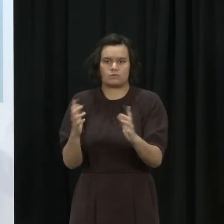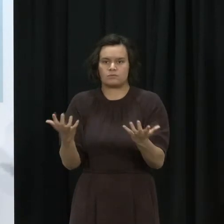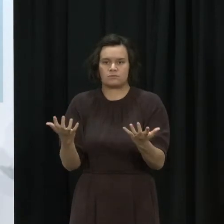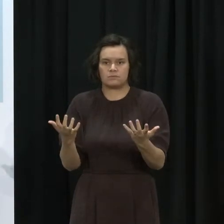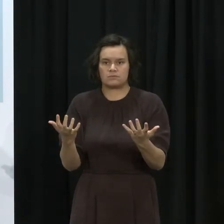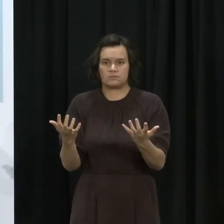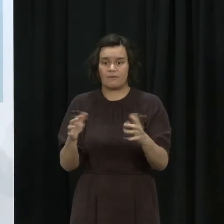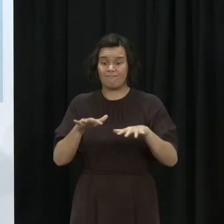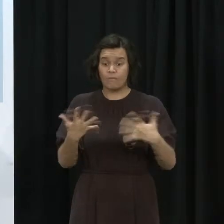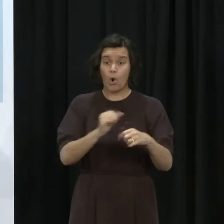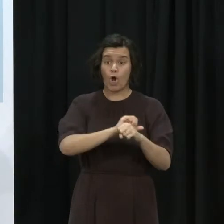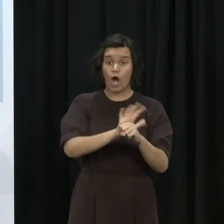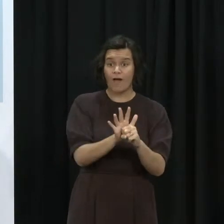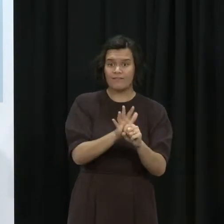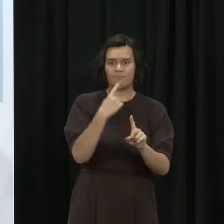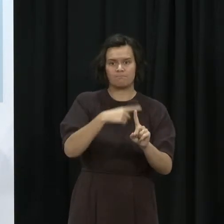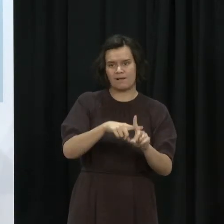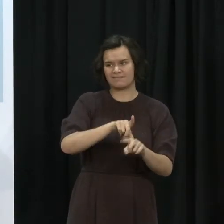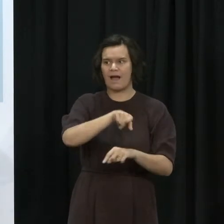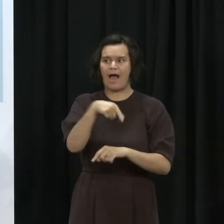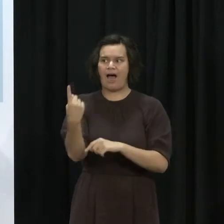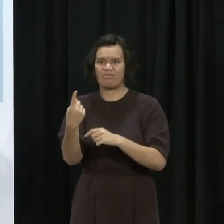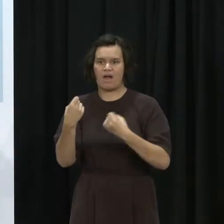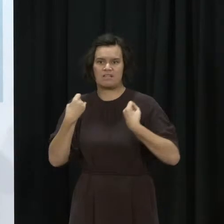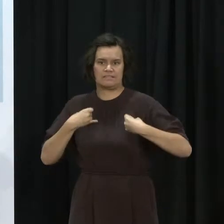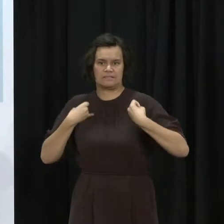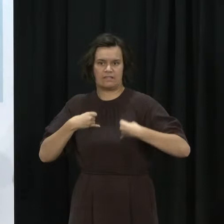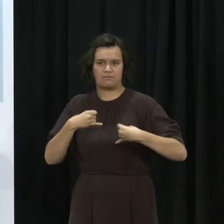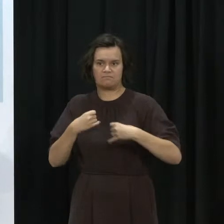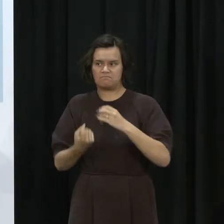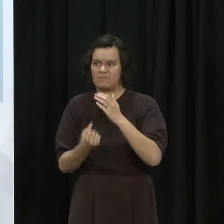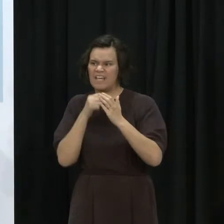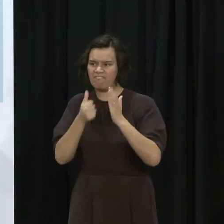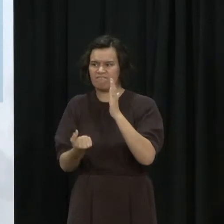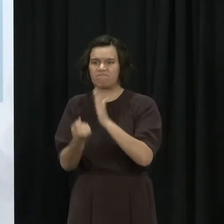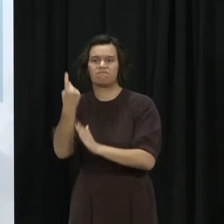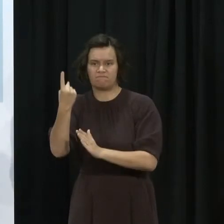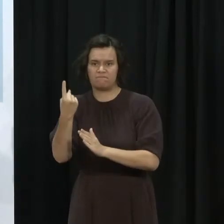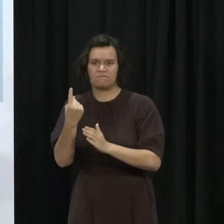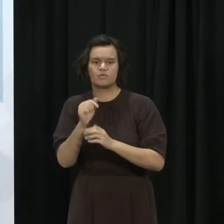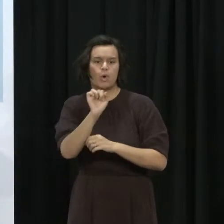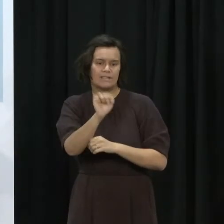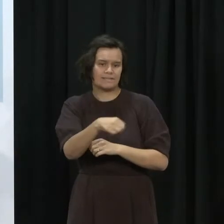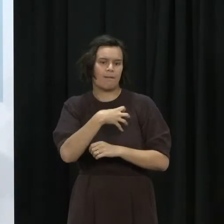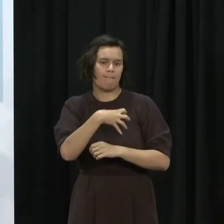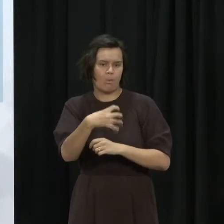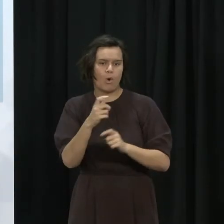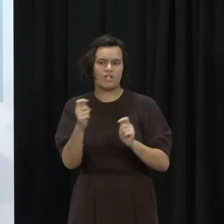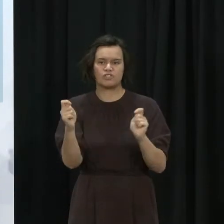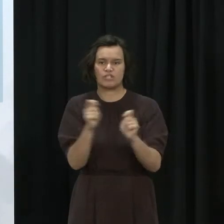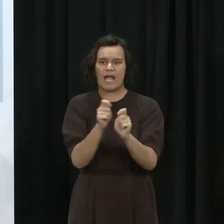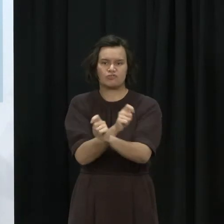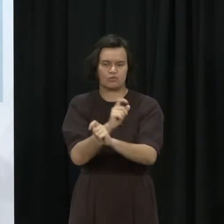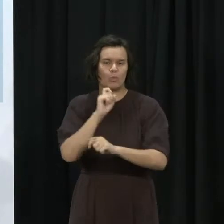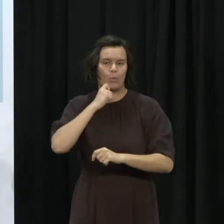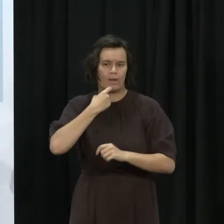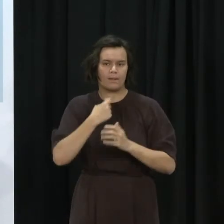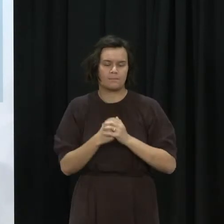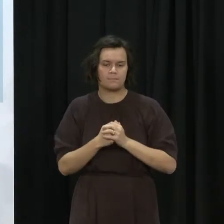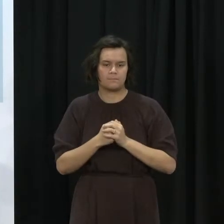te whakamahere ohorere mo te